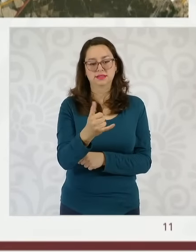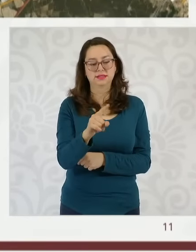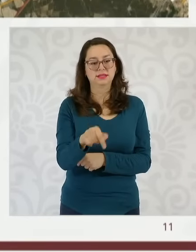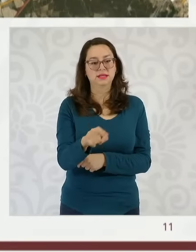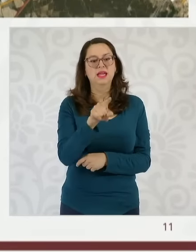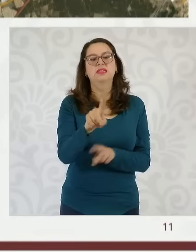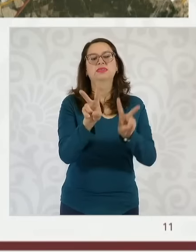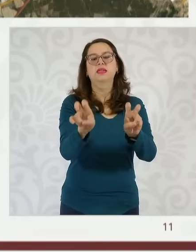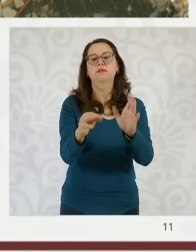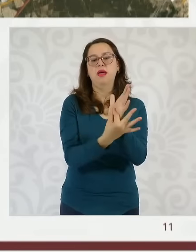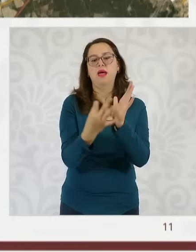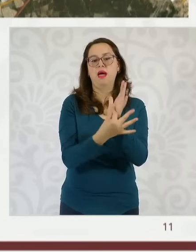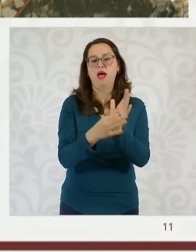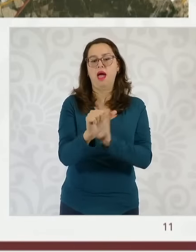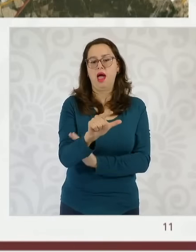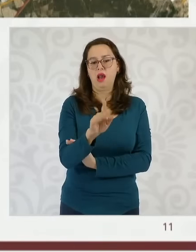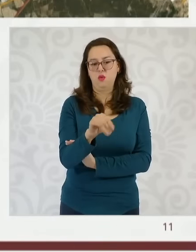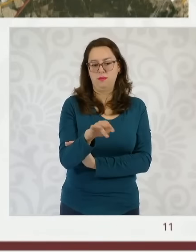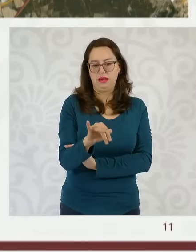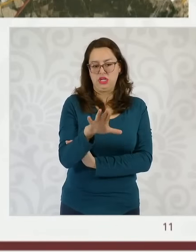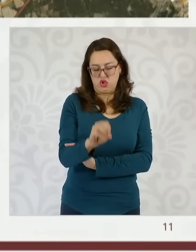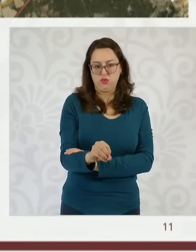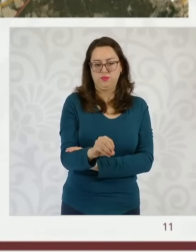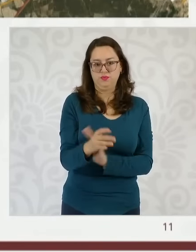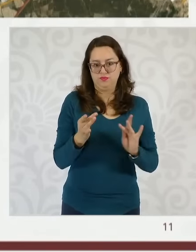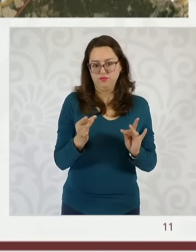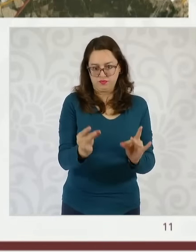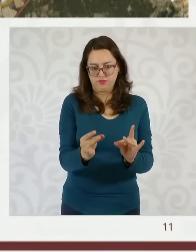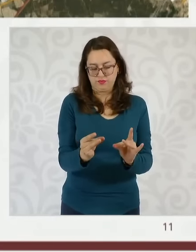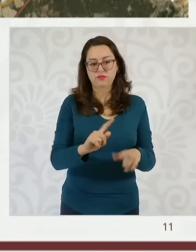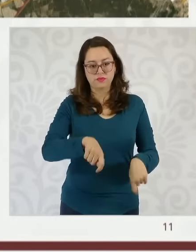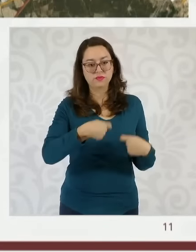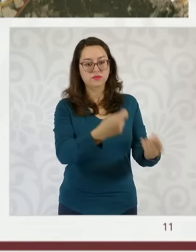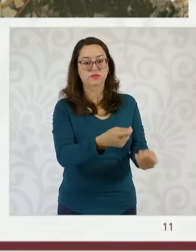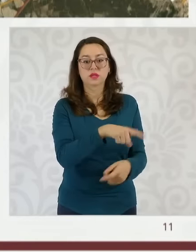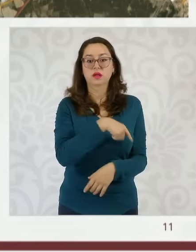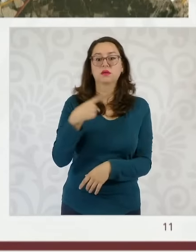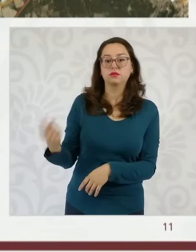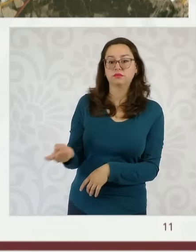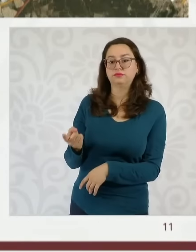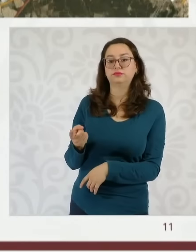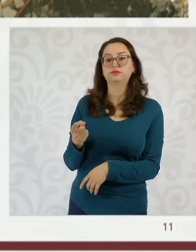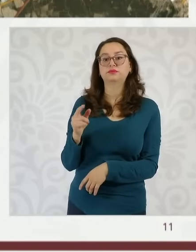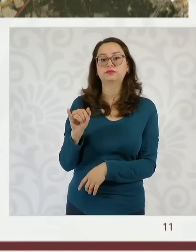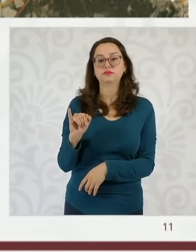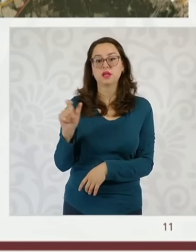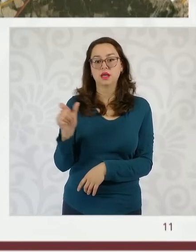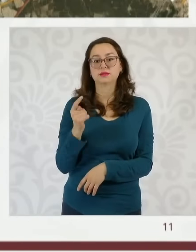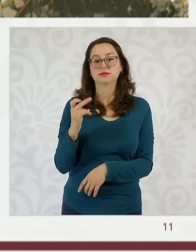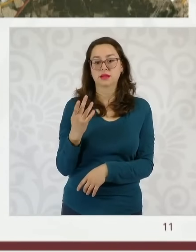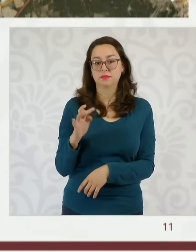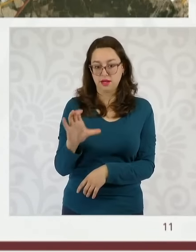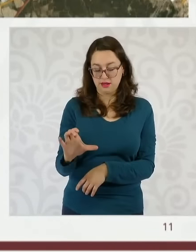aluminio de de alta calidad así como el polo de desarrollo para el bienestar de Ixtepec tiene